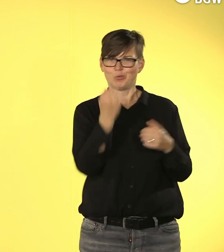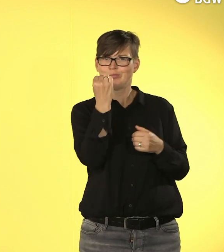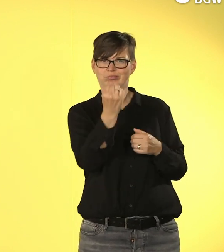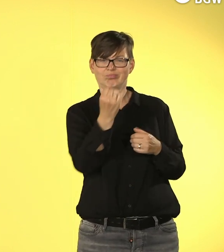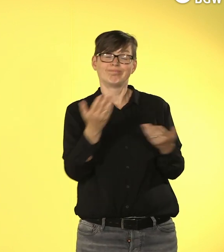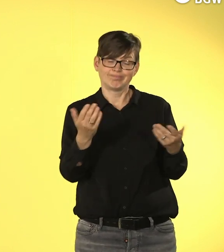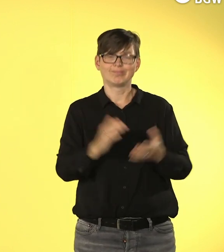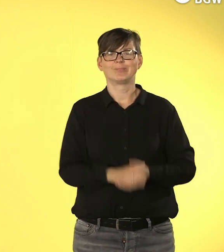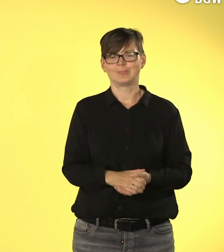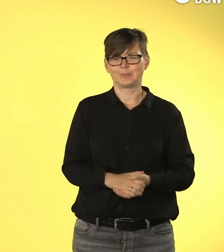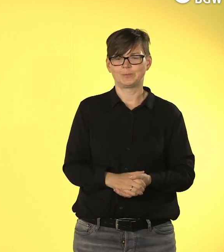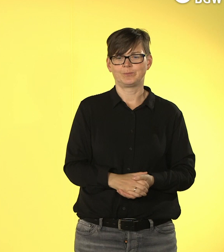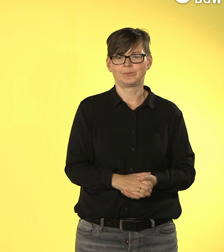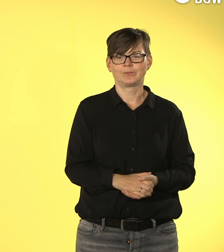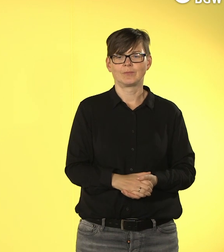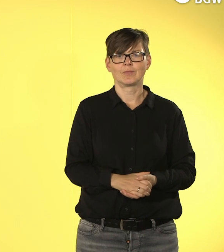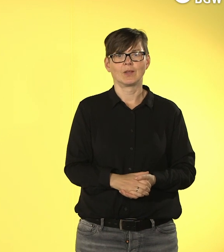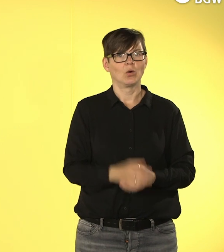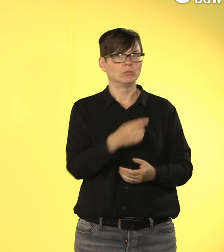Sie sind leicht aus der Ruhe zu bringen.